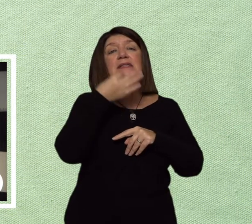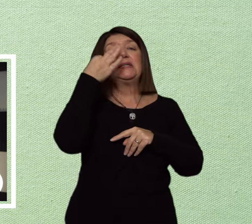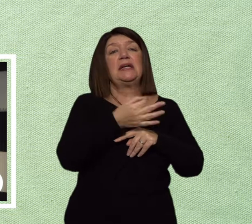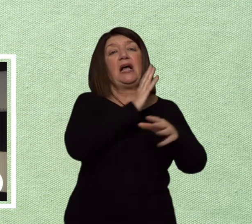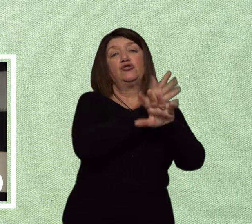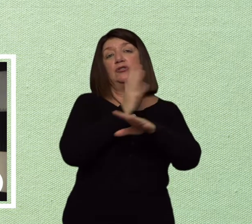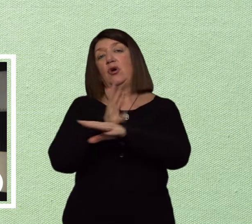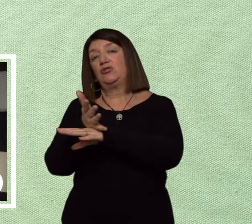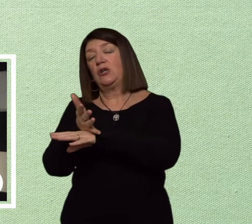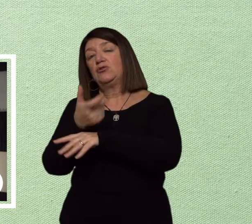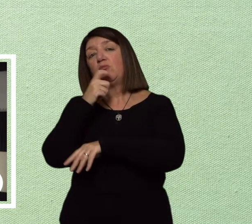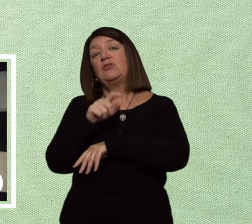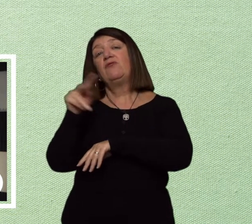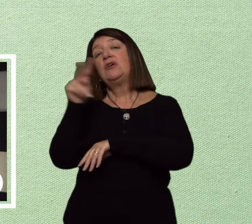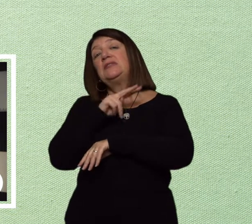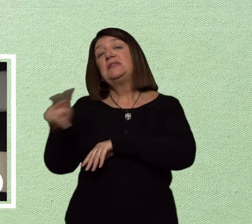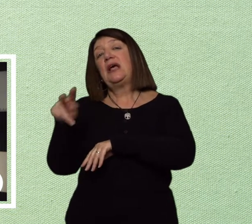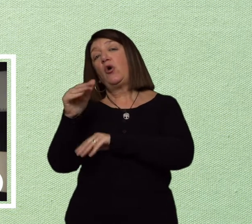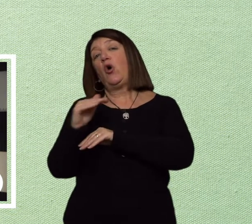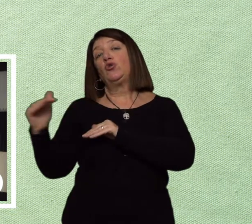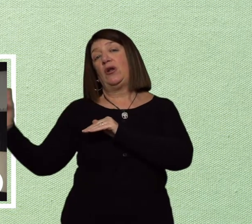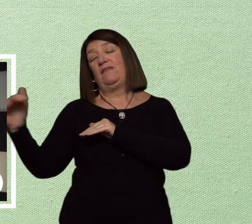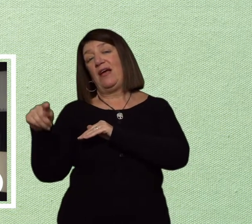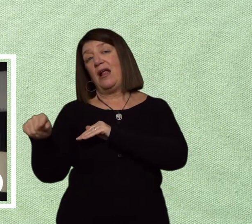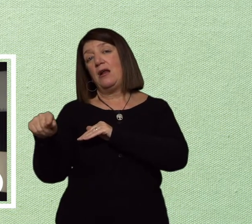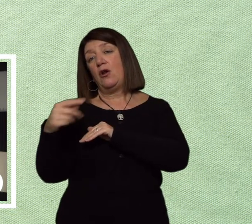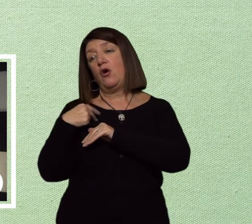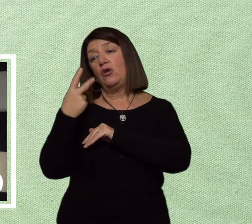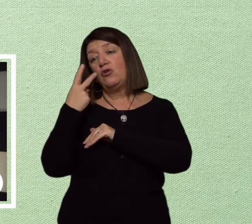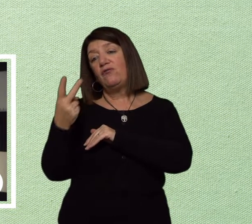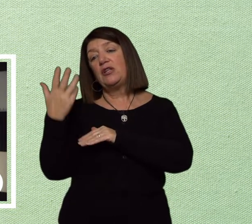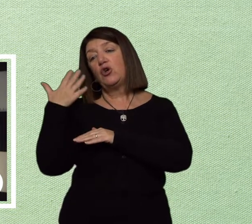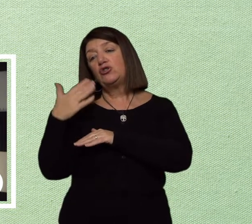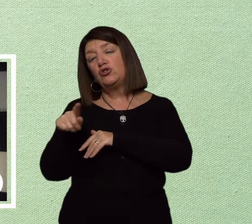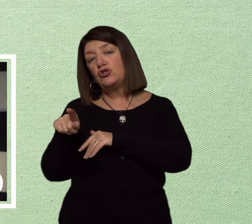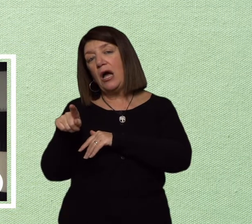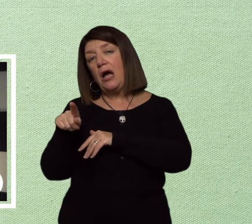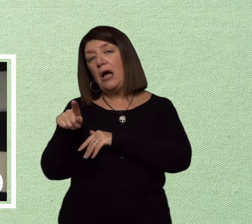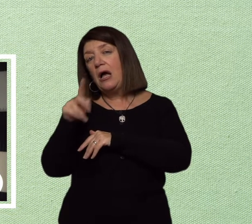livello io vado a guardare una parte già nota nello specifico ma è nel primo livello che ci